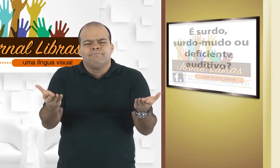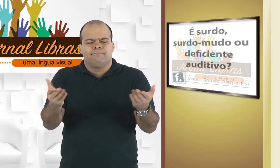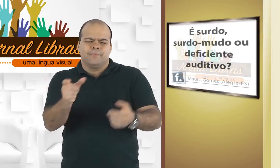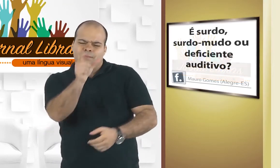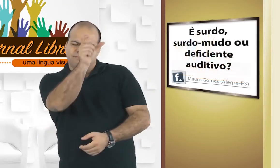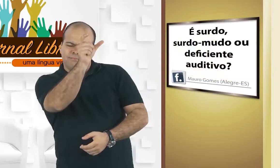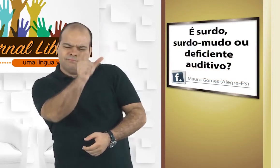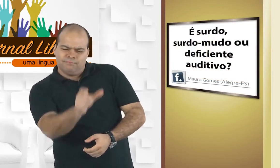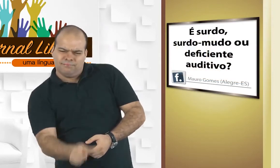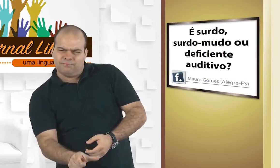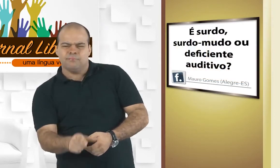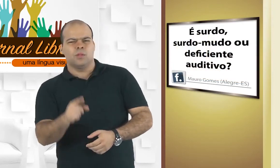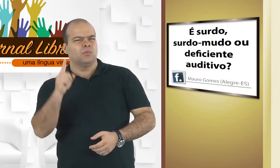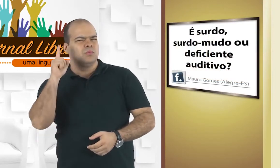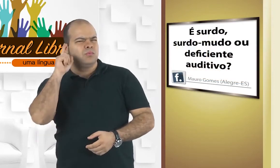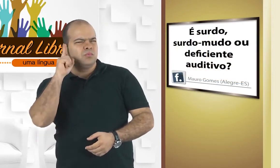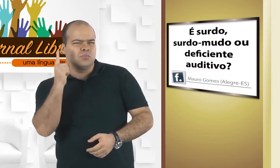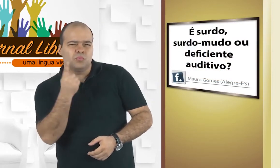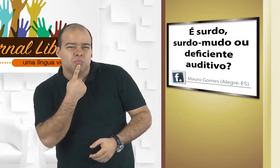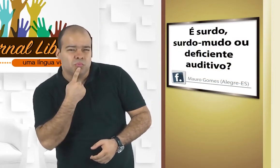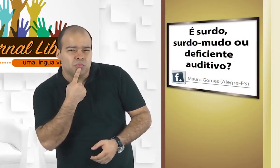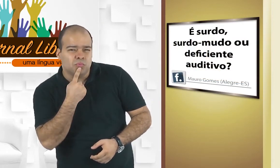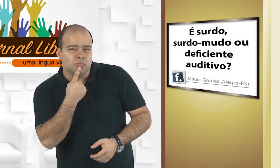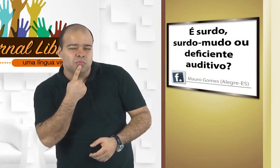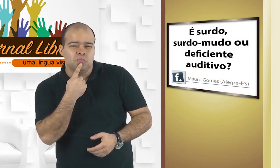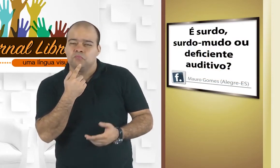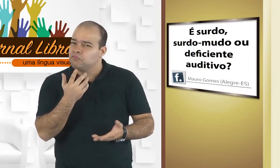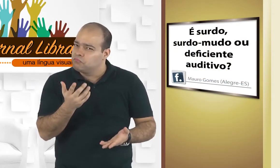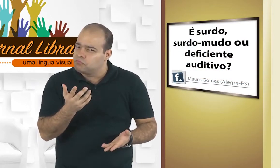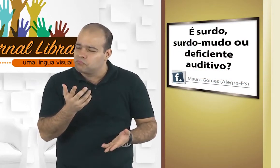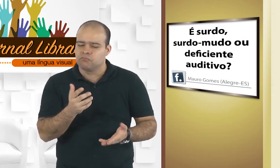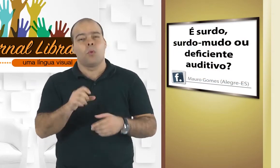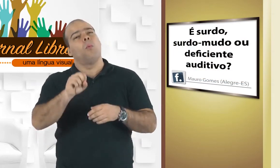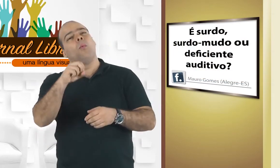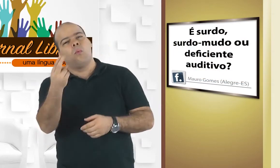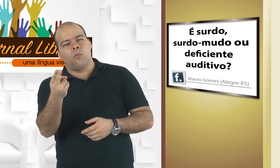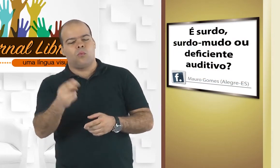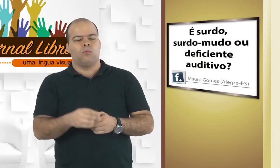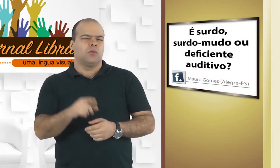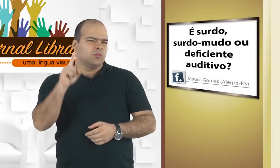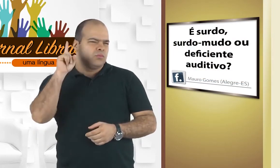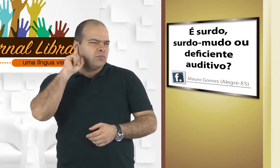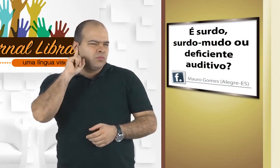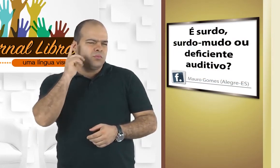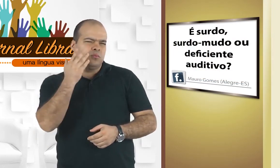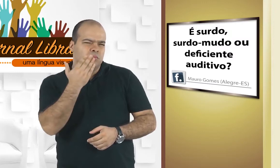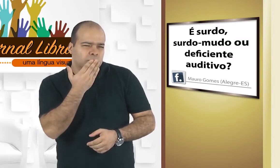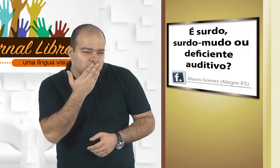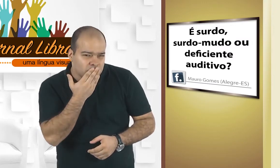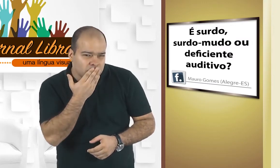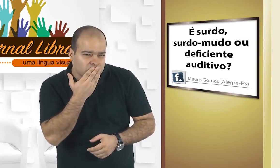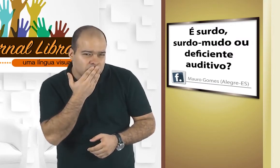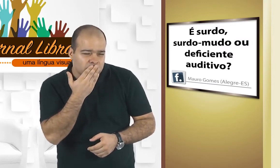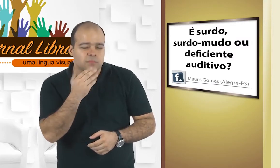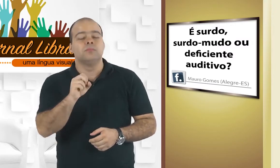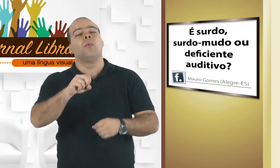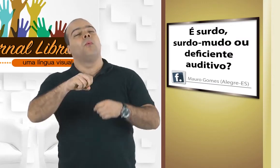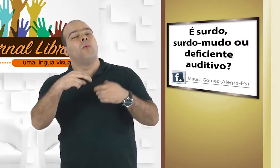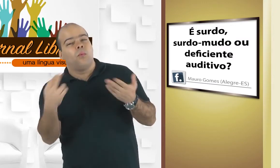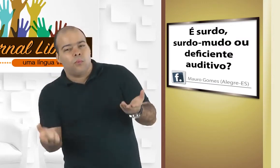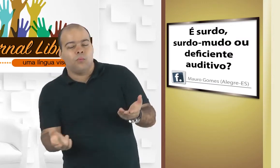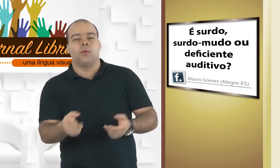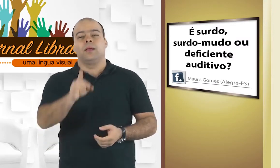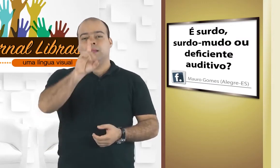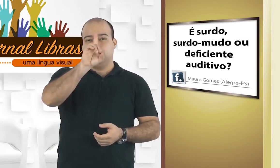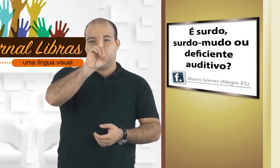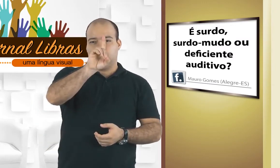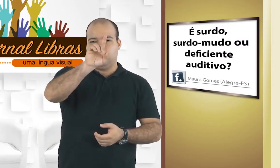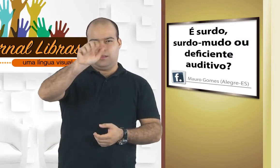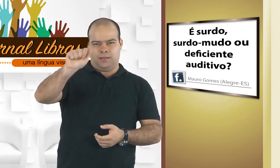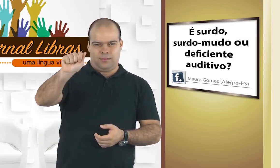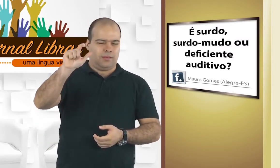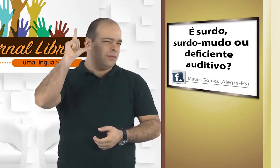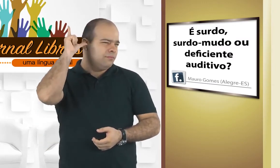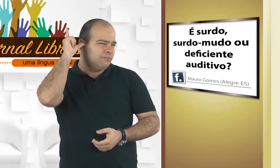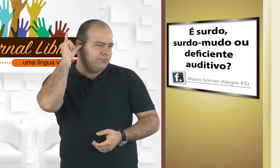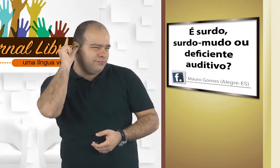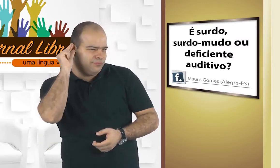esse sujeito é surdo, surdo-mudo ou deficiente auditivo?